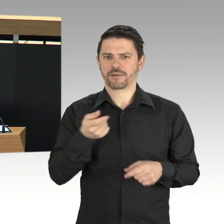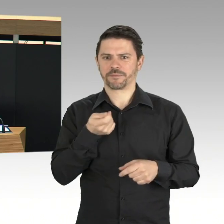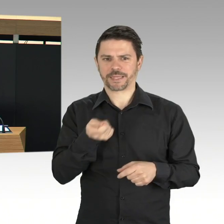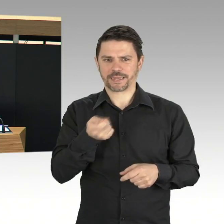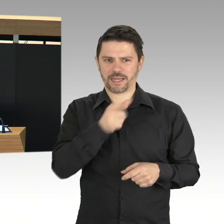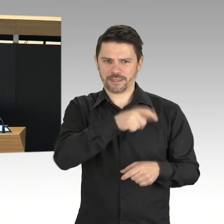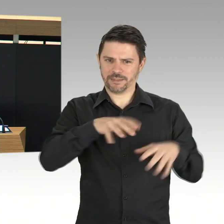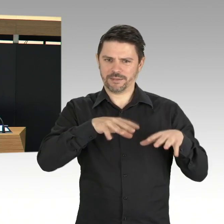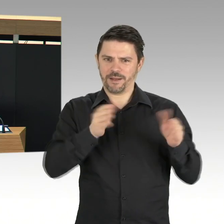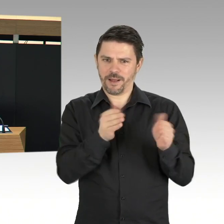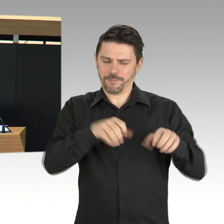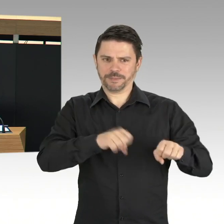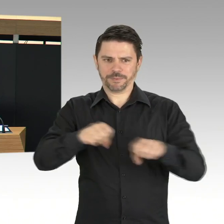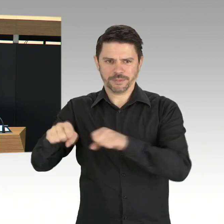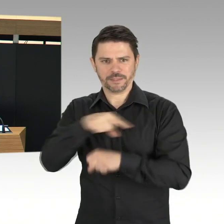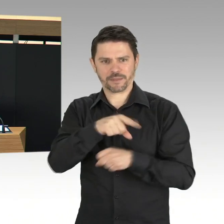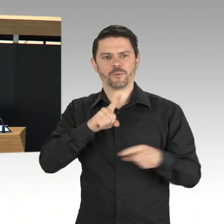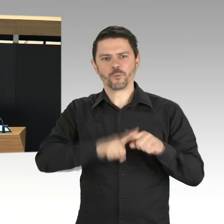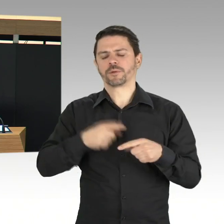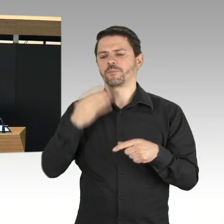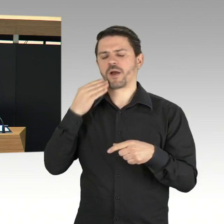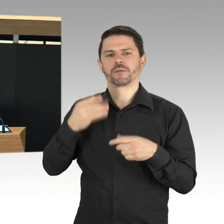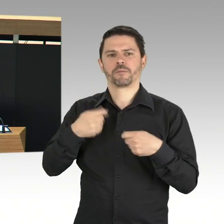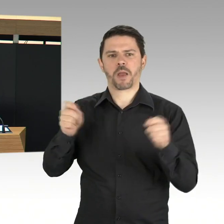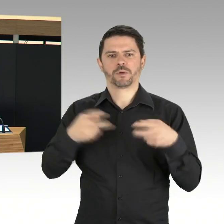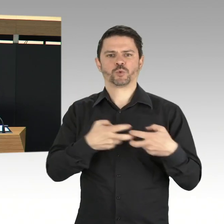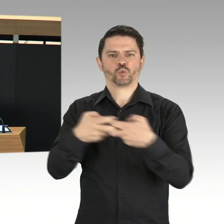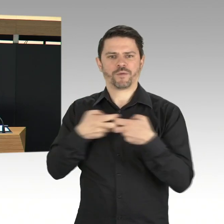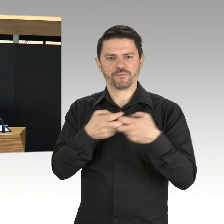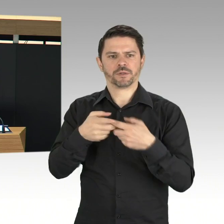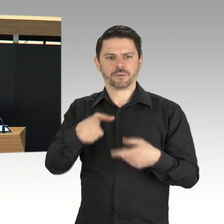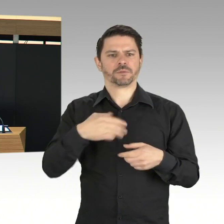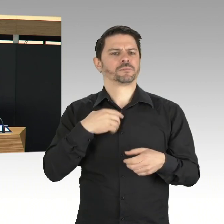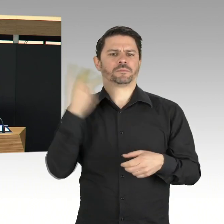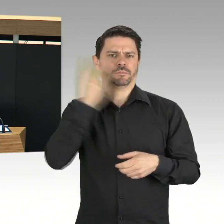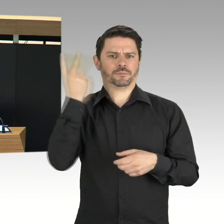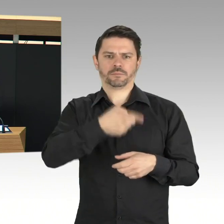mit der Möglichkeit der Erhöhung besonders niedriger Mieten. Mit Förderprogrammen für Modernisierung, Neubau,